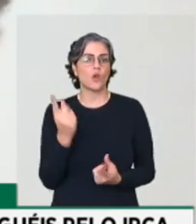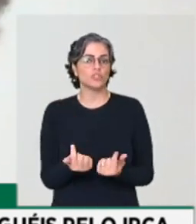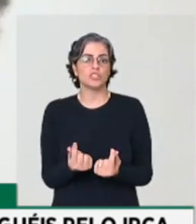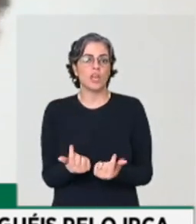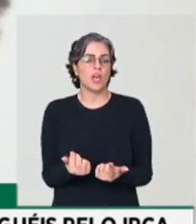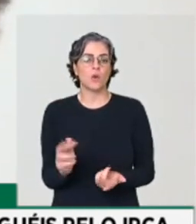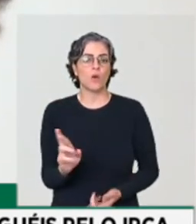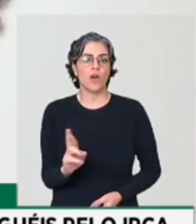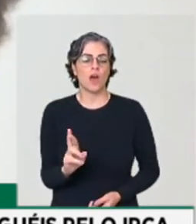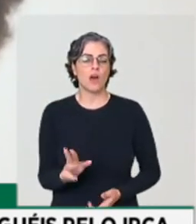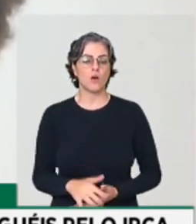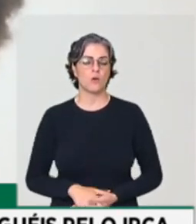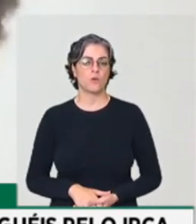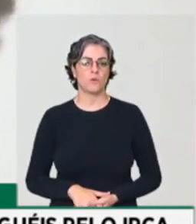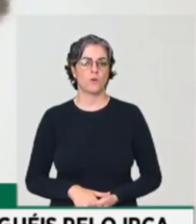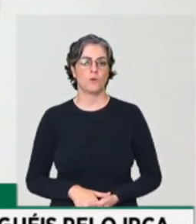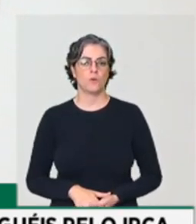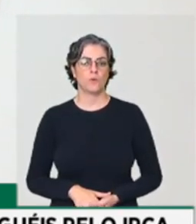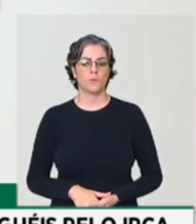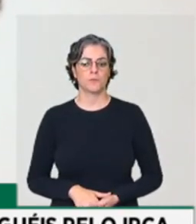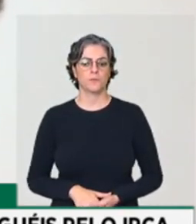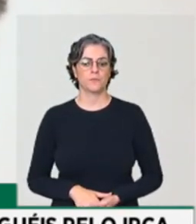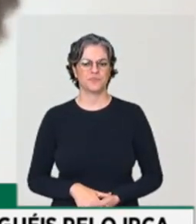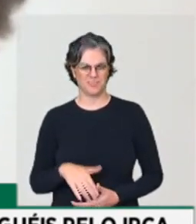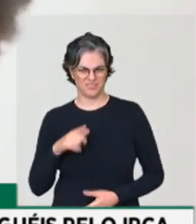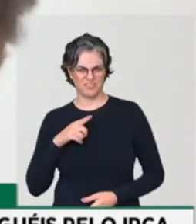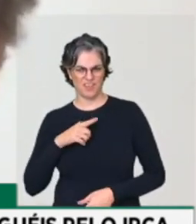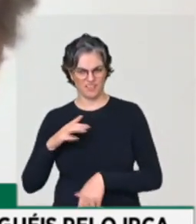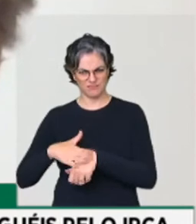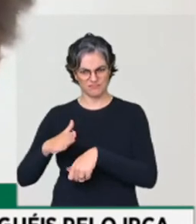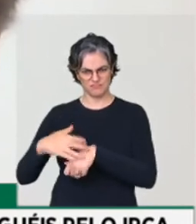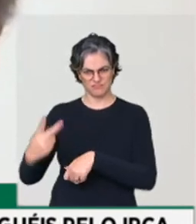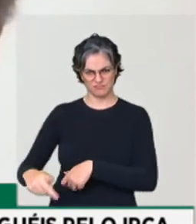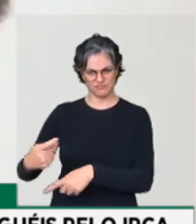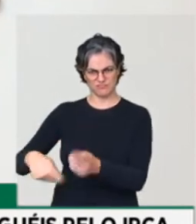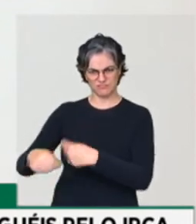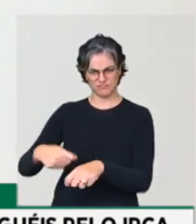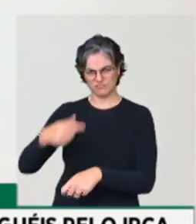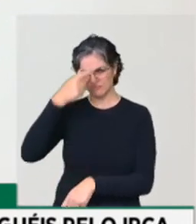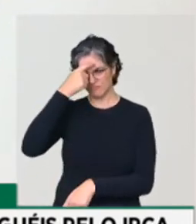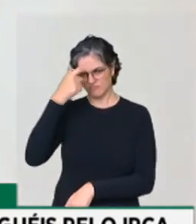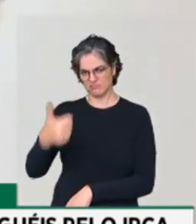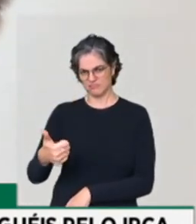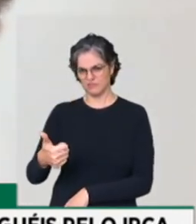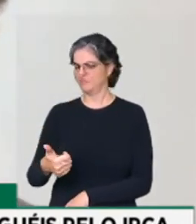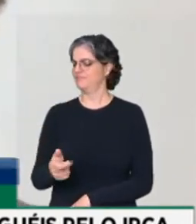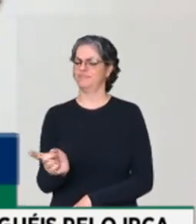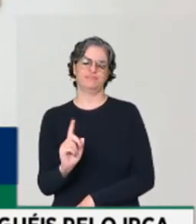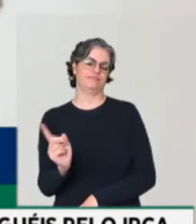ACREDITAR QUE HÁ UMA RACIONALIDADE AUTÔNOMA DO MERCADO É NEGAR O QUE NÓS VIVENCIAMOS NO ÚLTIMO PERÍODO NO MUNDO INTEIRO. É